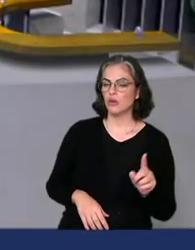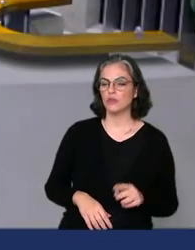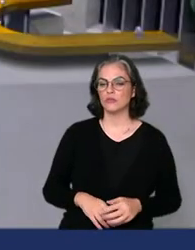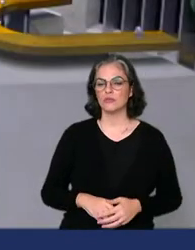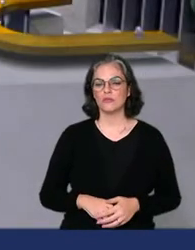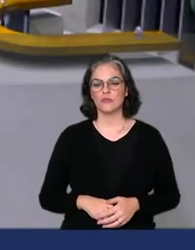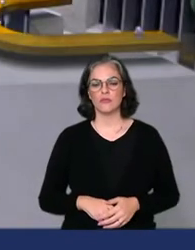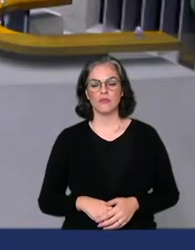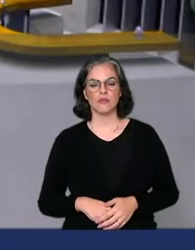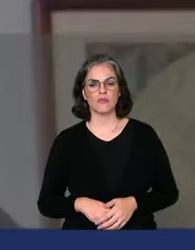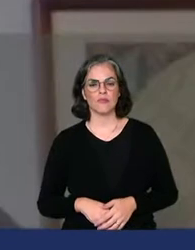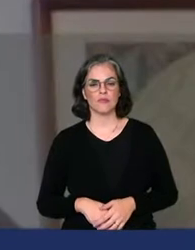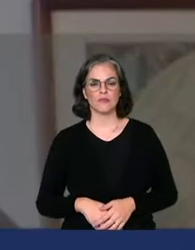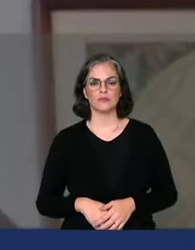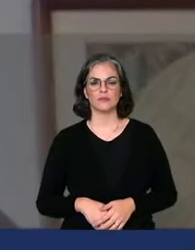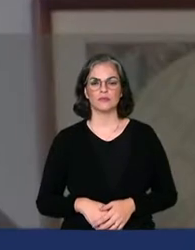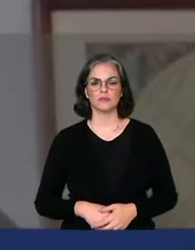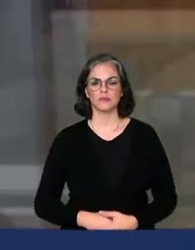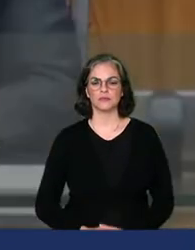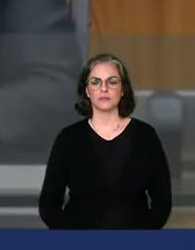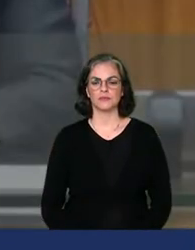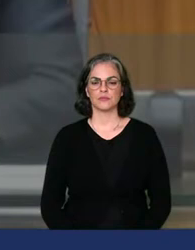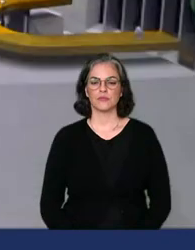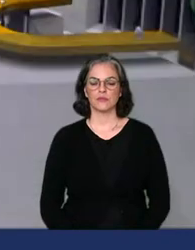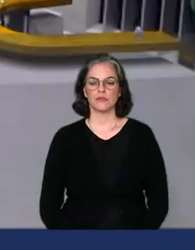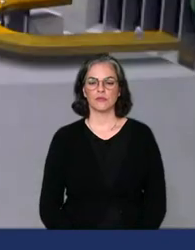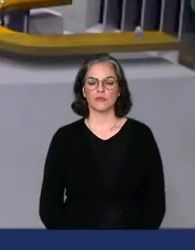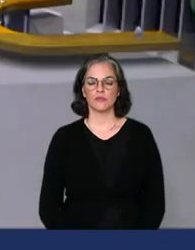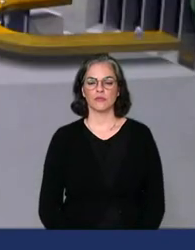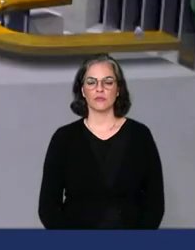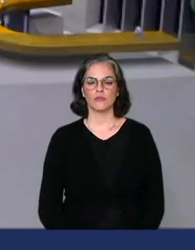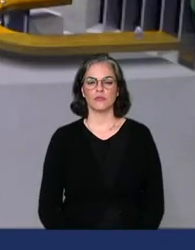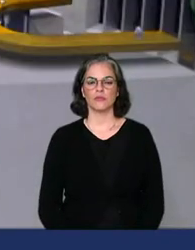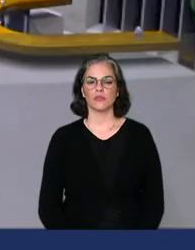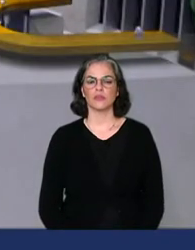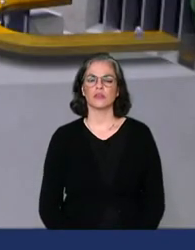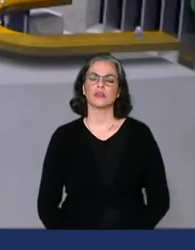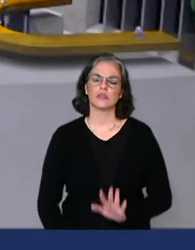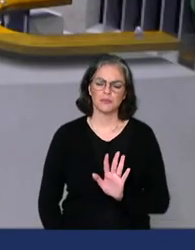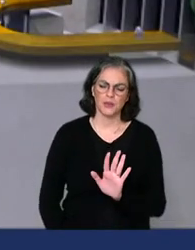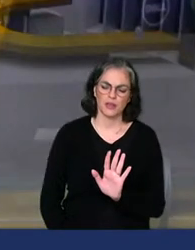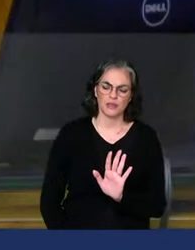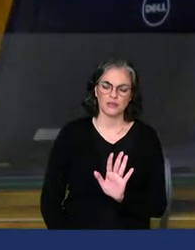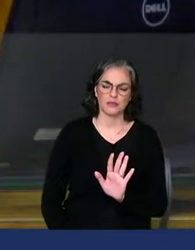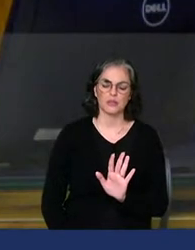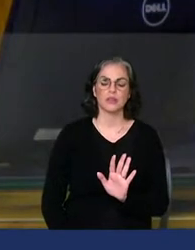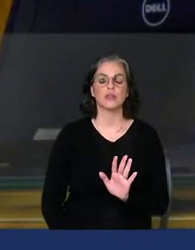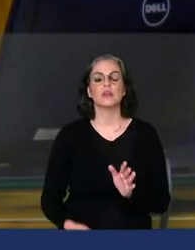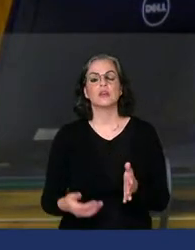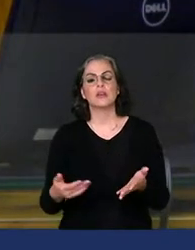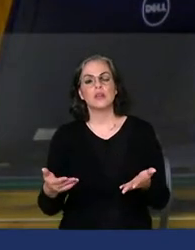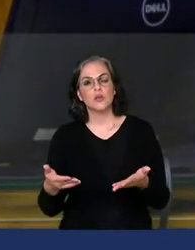PAULO GUSTAVA JÁ . -- [DEPUTADO]: SENHOR PRESIDENTE... SENHOR PRESIDENTE... [PRESIDENTE]: A PRESIDÊNCIA. UM MINUTINHO